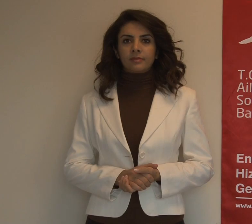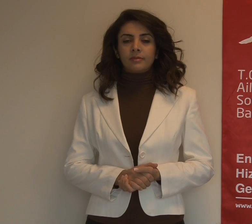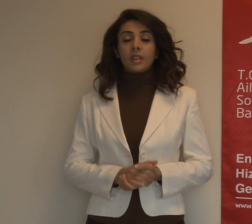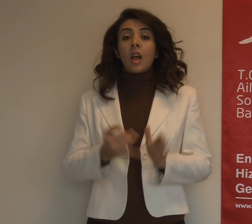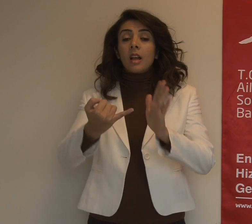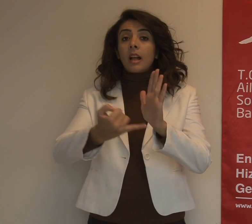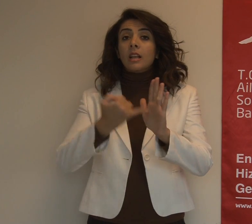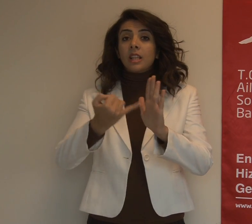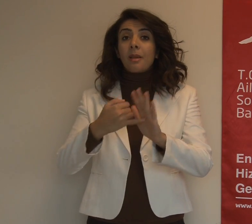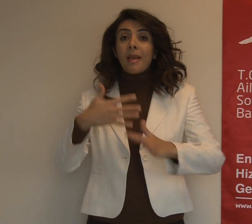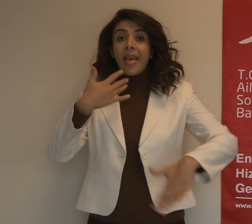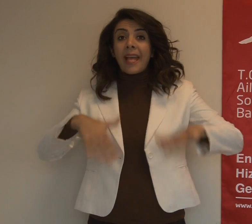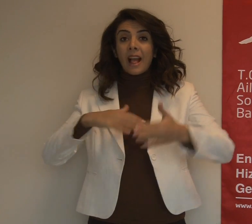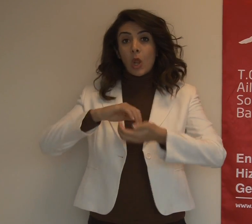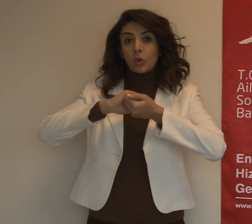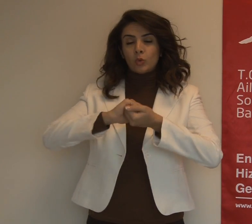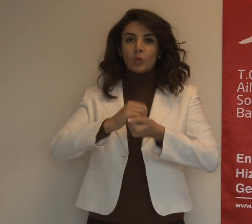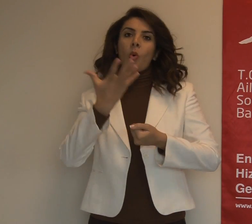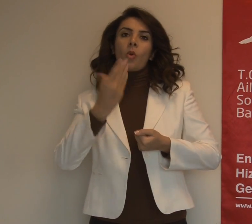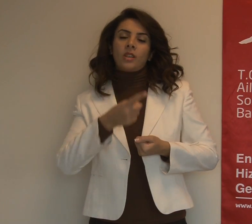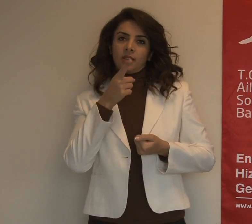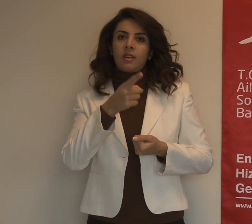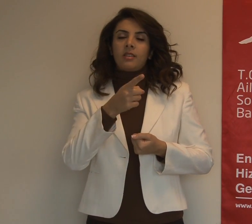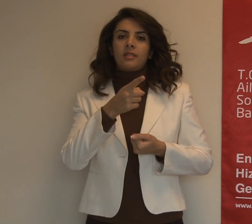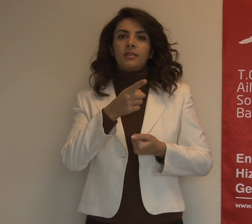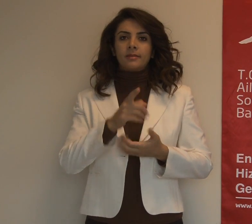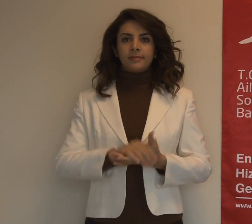"GAZİANTEP ENGELLİ DOSTU OLACAK"